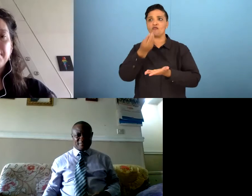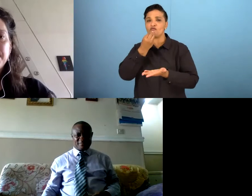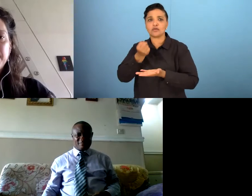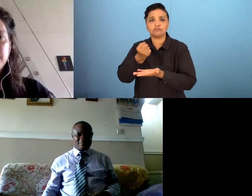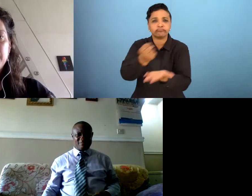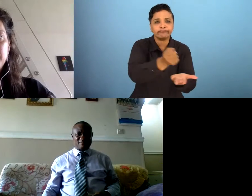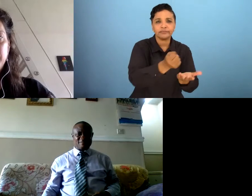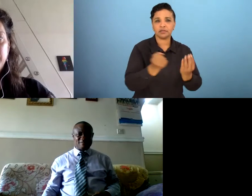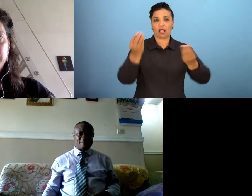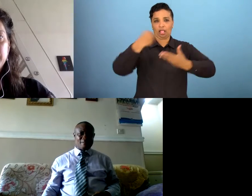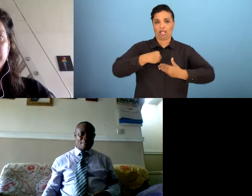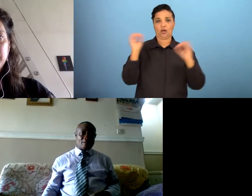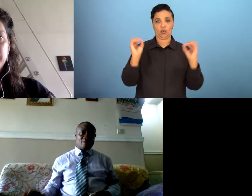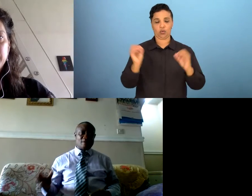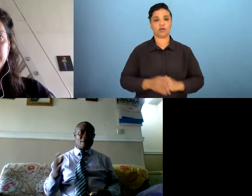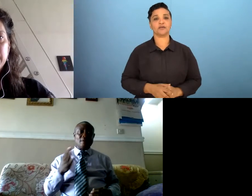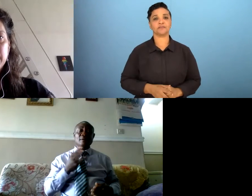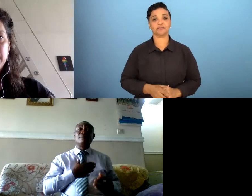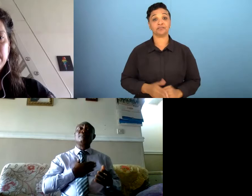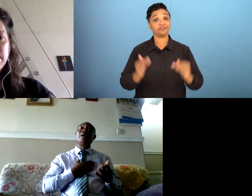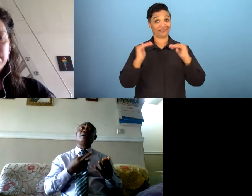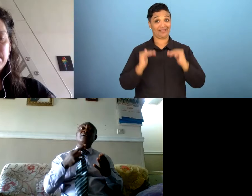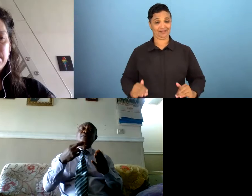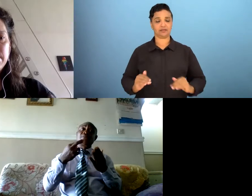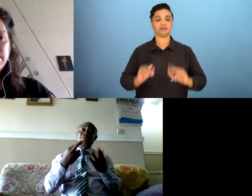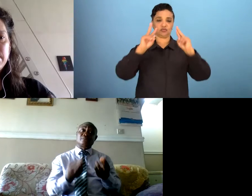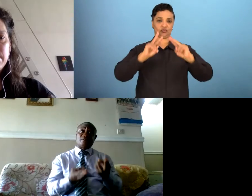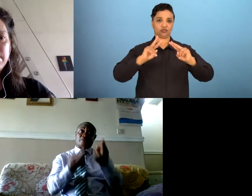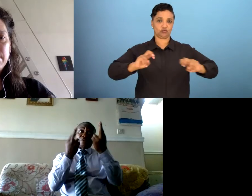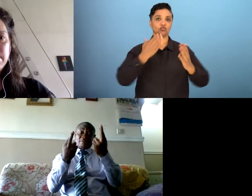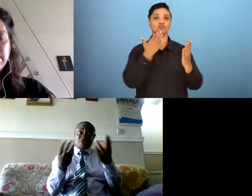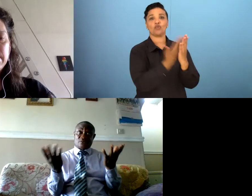en la distribución de medidas de socorro.